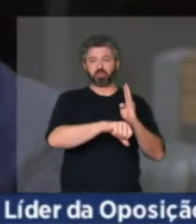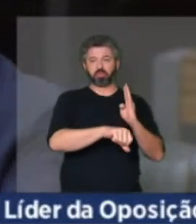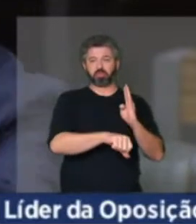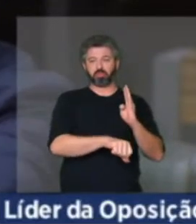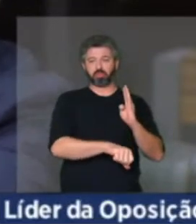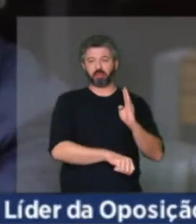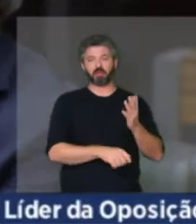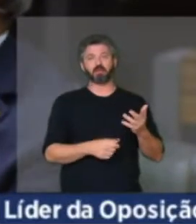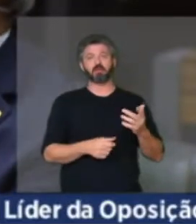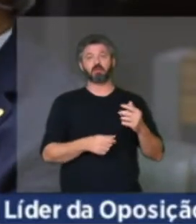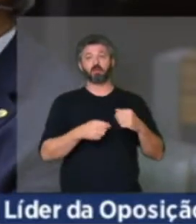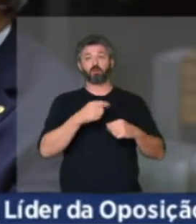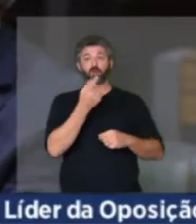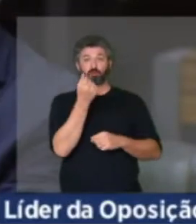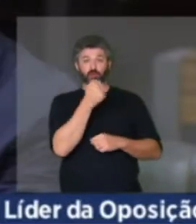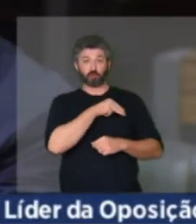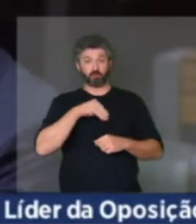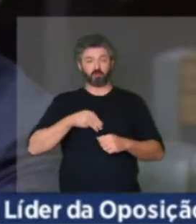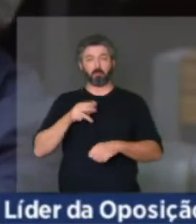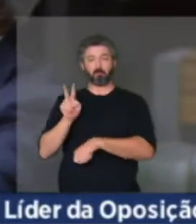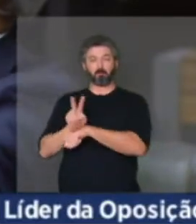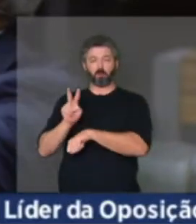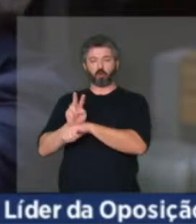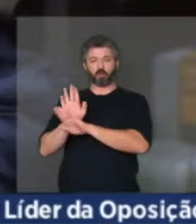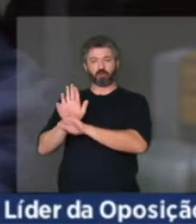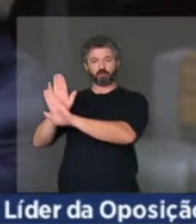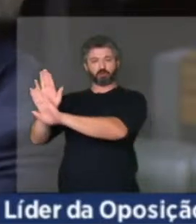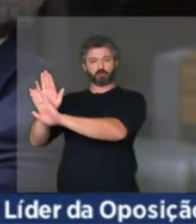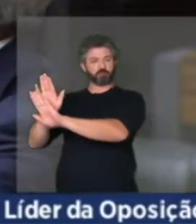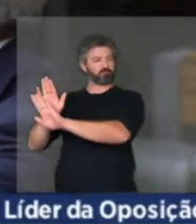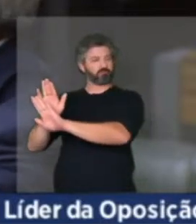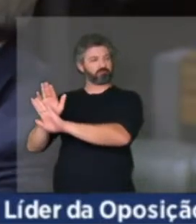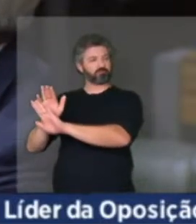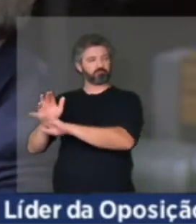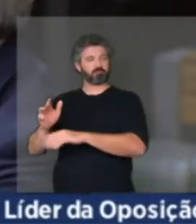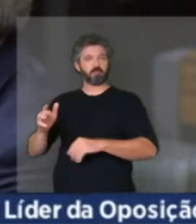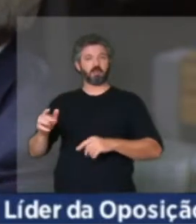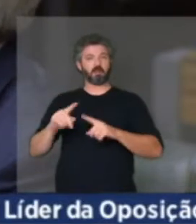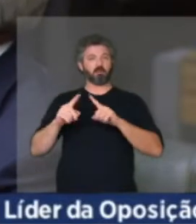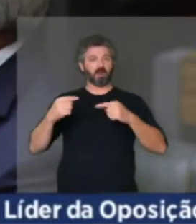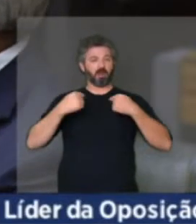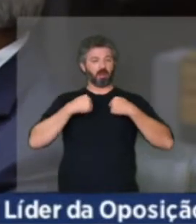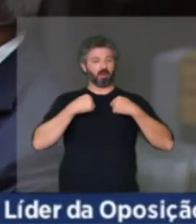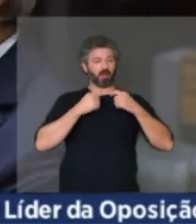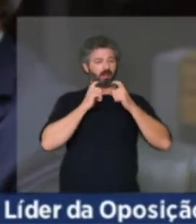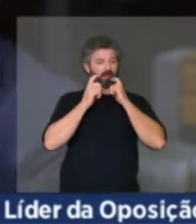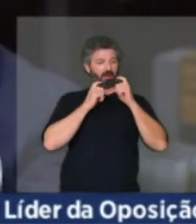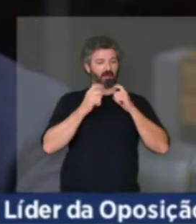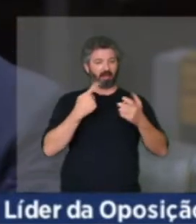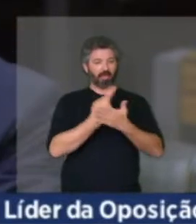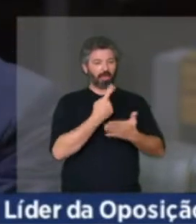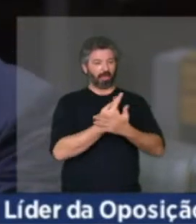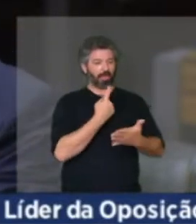EXTERIOR DE SUA PRÓPRIA GESTÃO DESASTROSA. NÓS QUEREMOS SABER O QUE É QUE O MINISTRO DA ECONOMIA MANTÉM